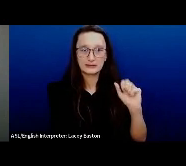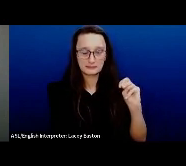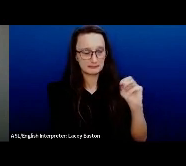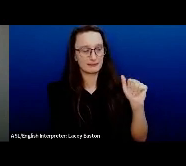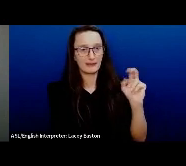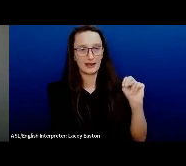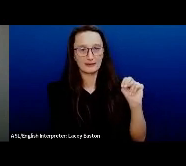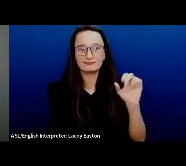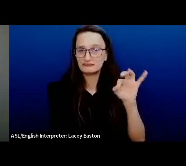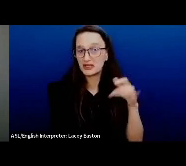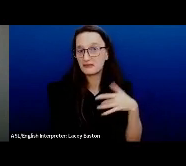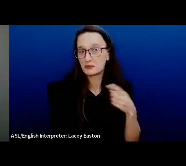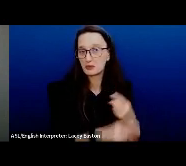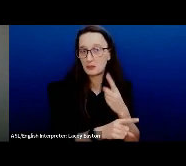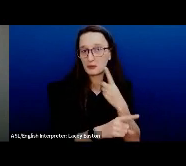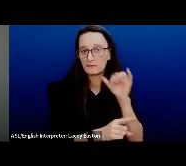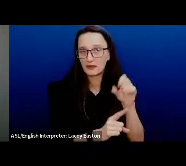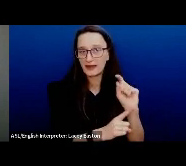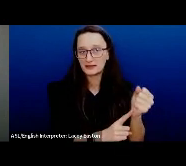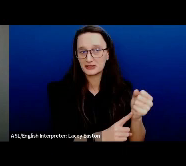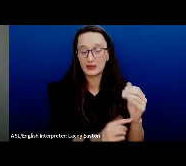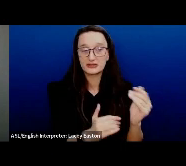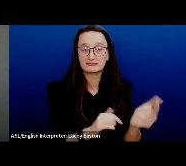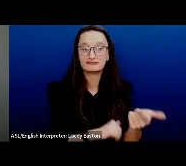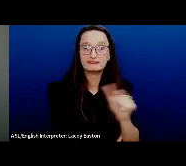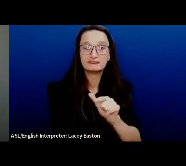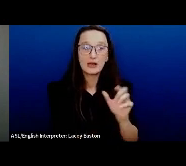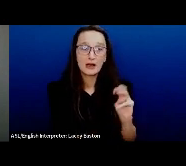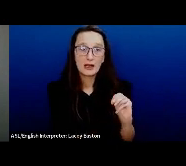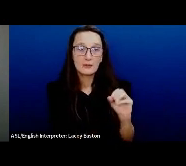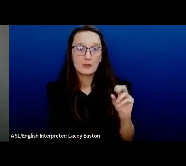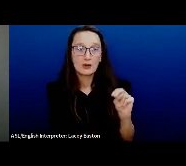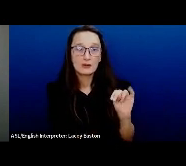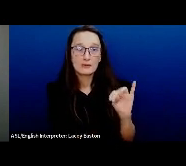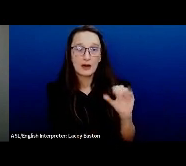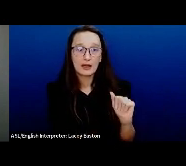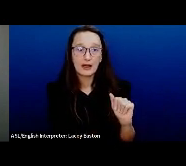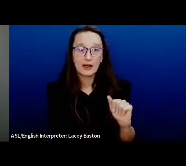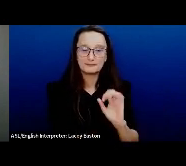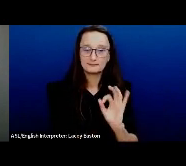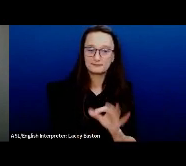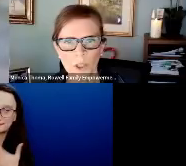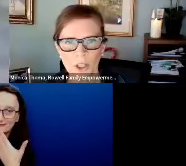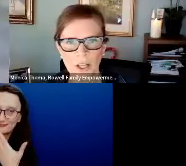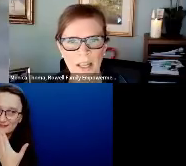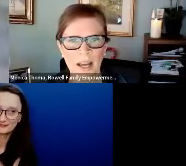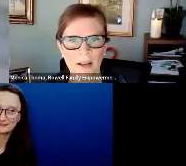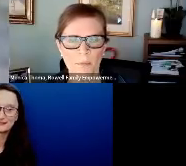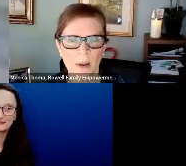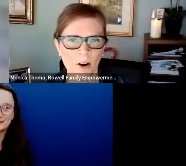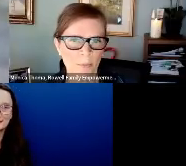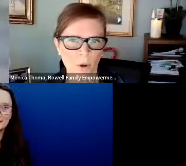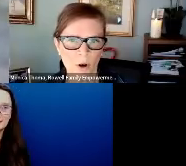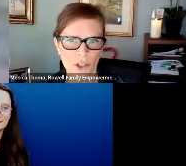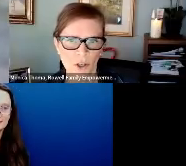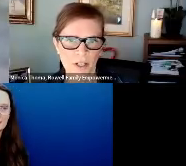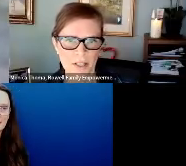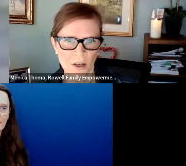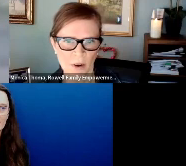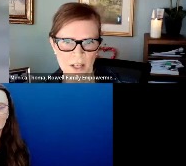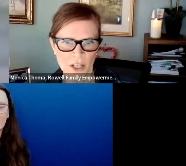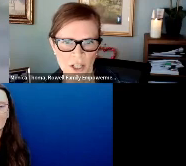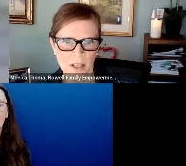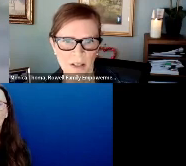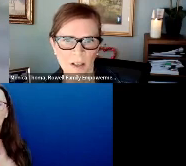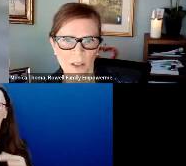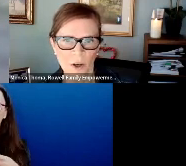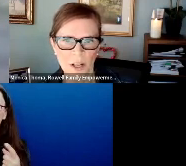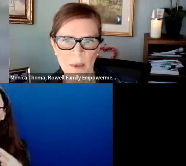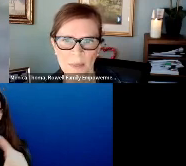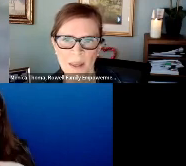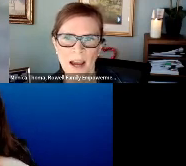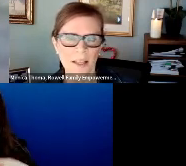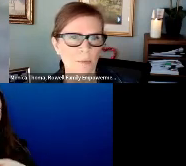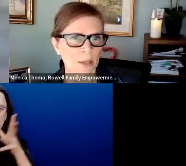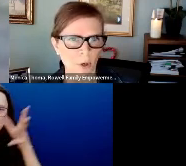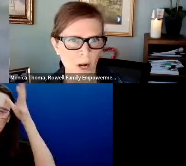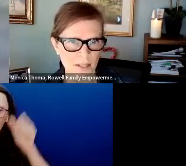Monica, gracias. Cuando analizamos el enfoque o la consideración de los padres para aprender sobre el